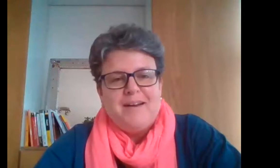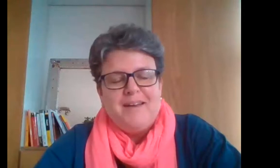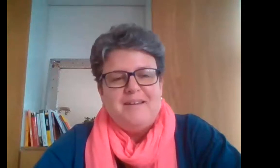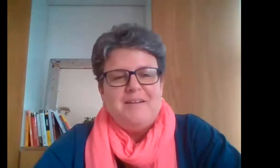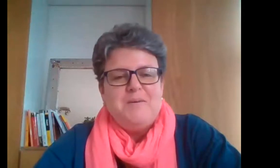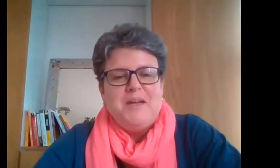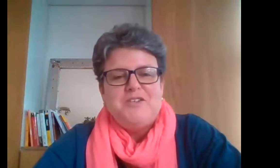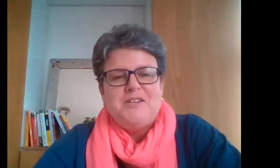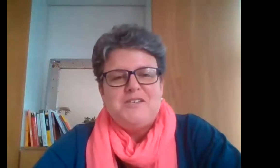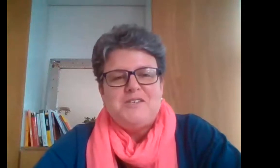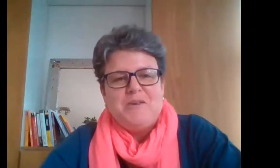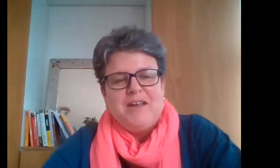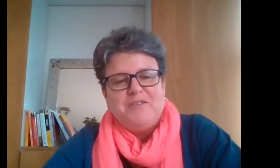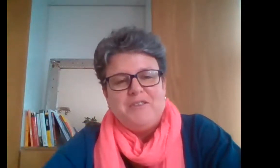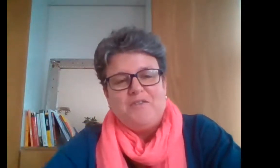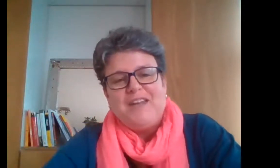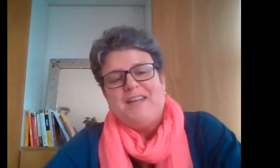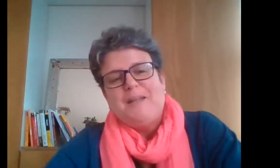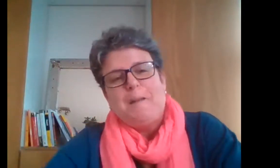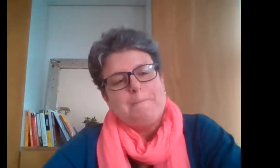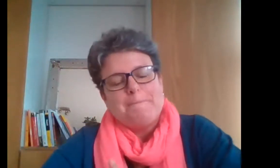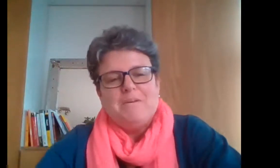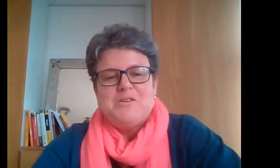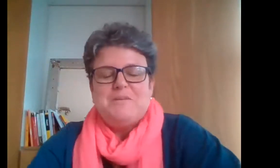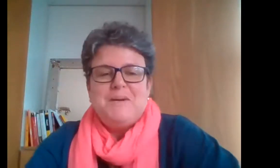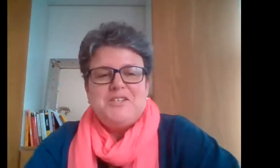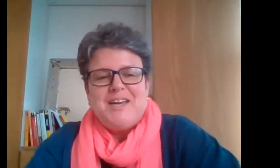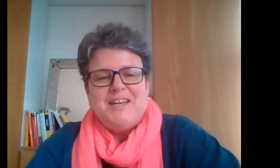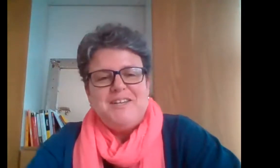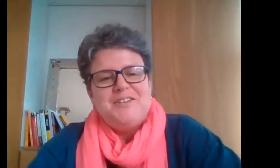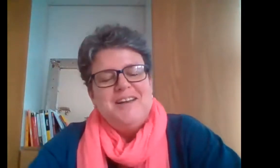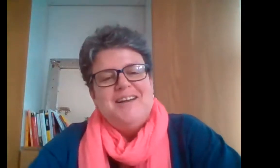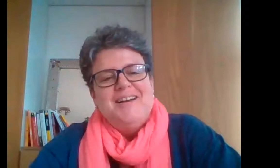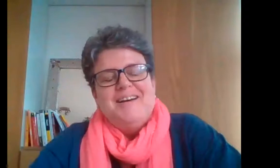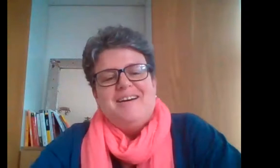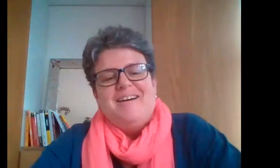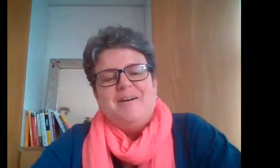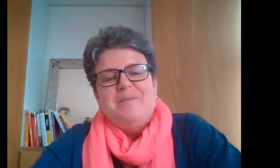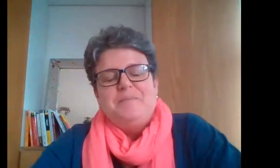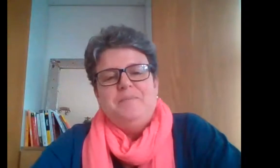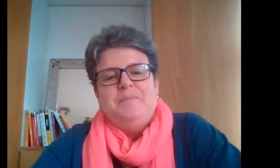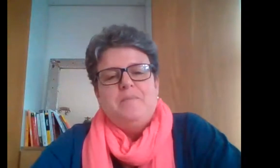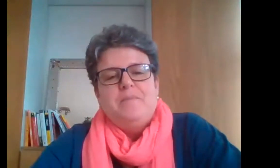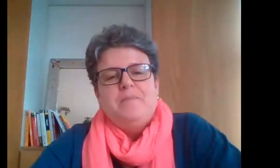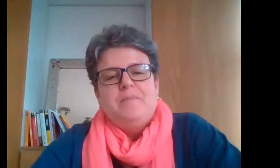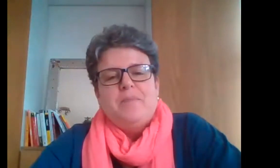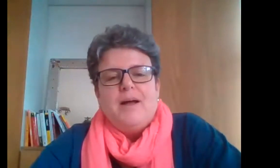حيث قدمت رسالة الدكتوراه ولم يتبق لي سوى مناقشتها, لذلك فانه تغيير كبير.